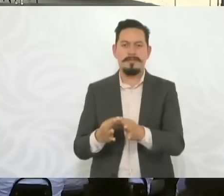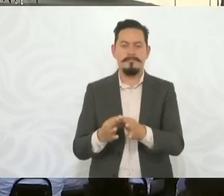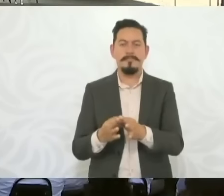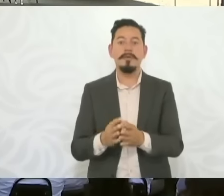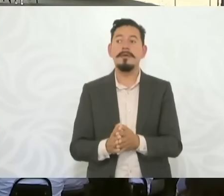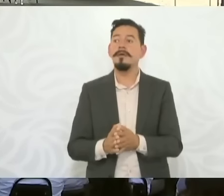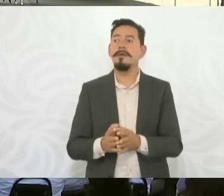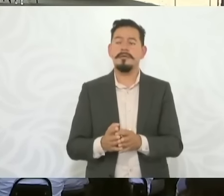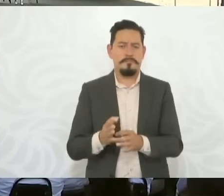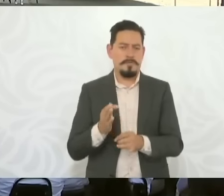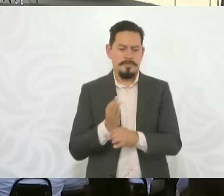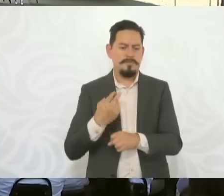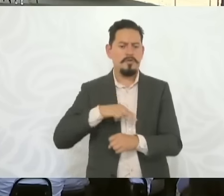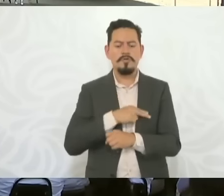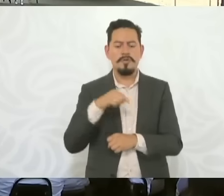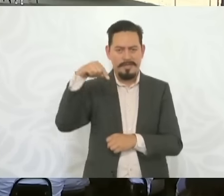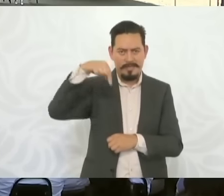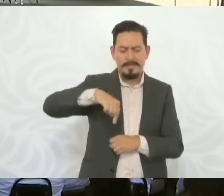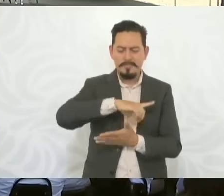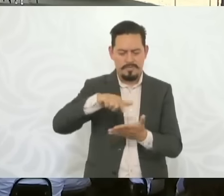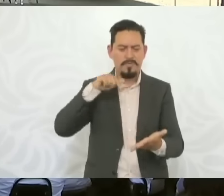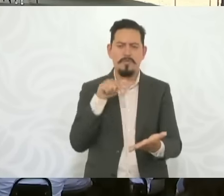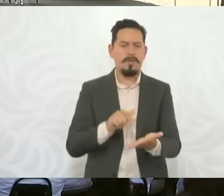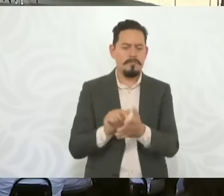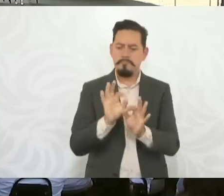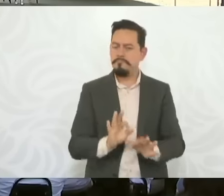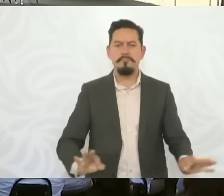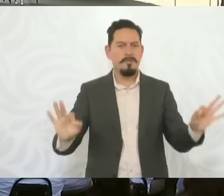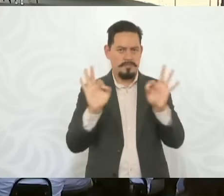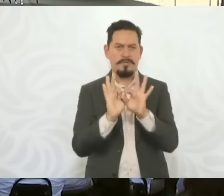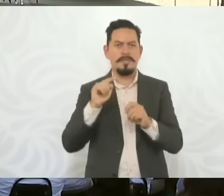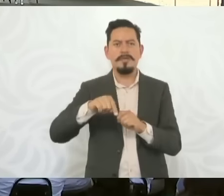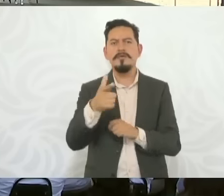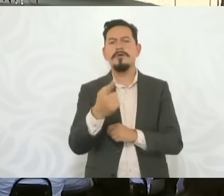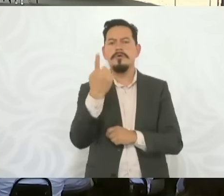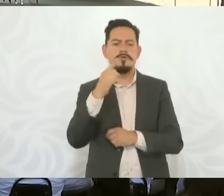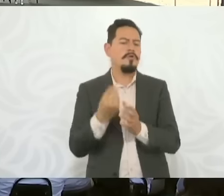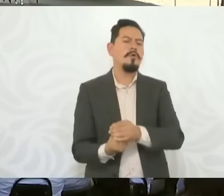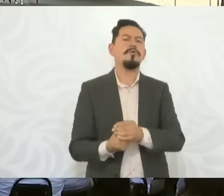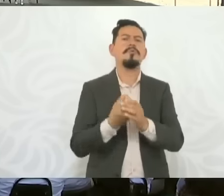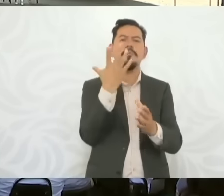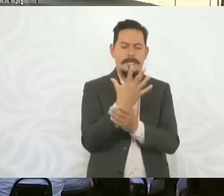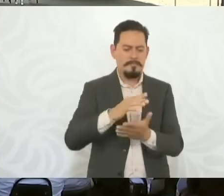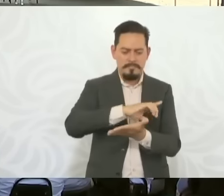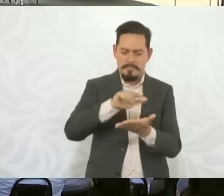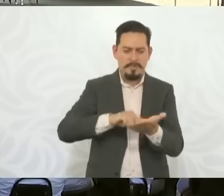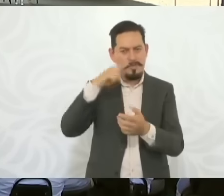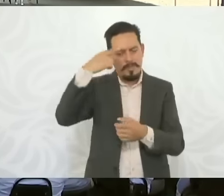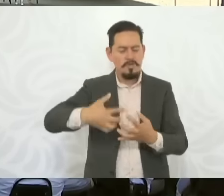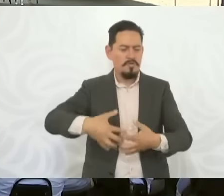evento aquí en este lugar emblemático, en una de las nuevas plataformas petroleras marinas hecha